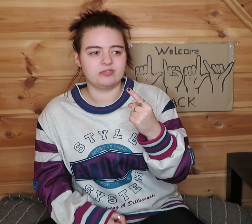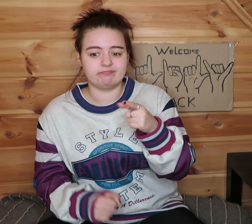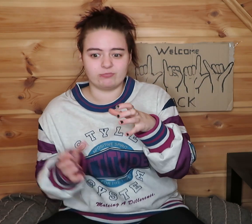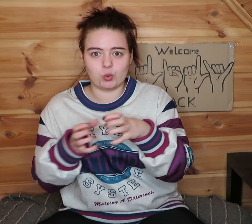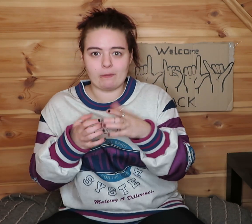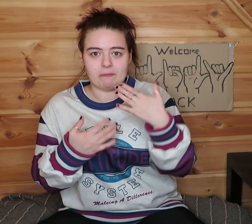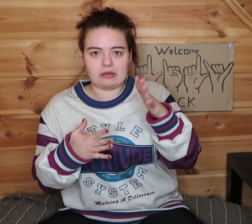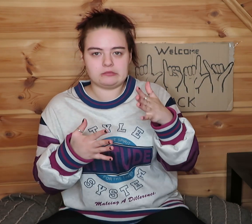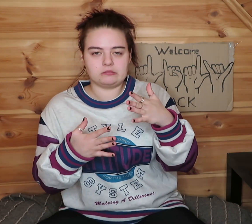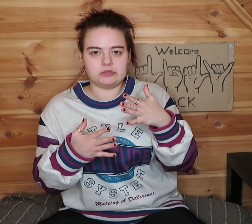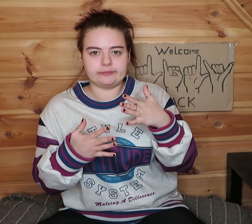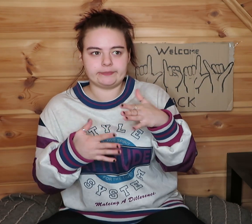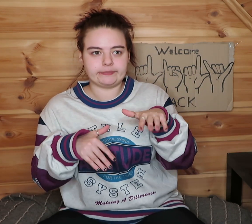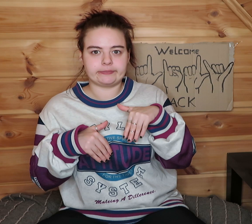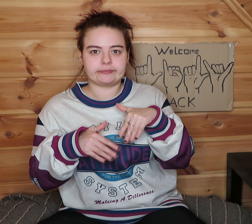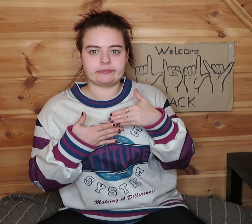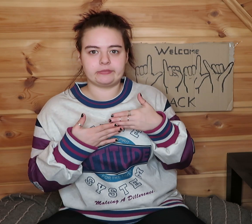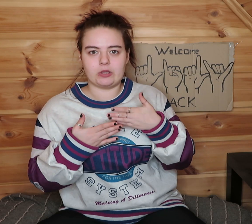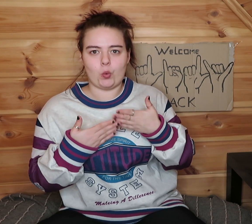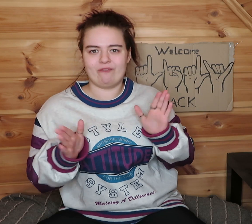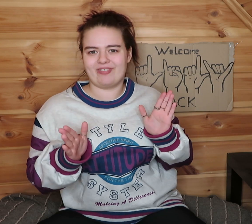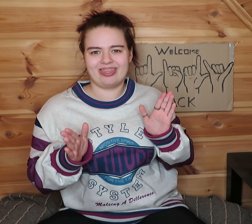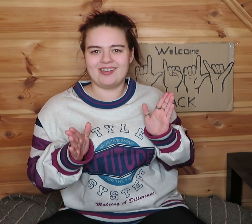Die Gruppe ist nicht mehr so offen und locker.